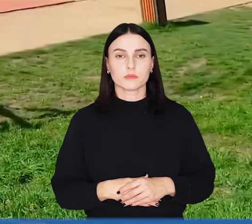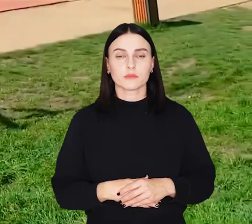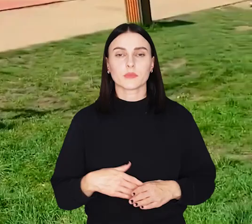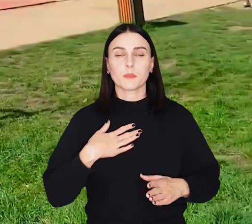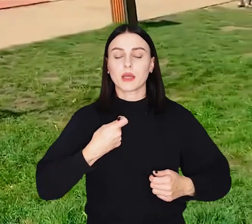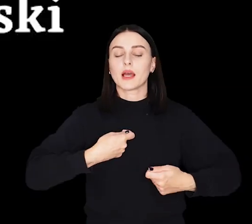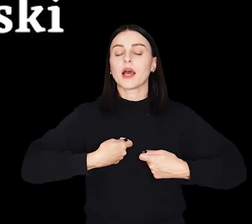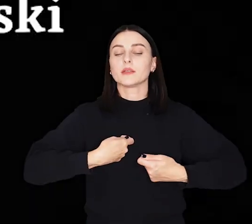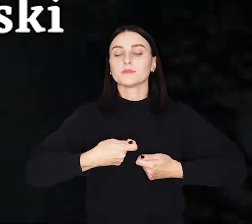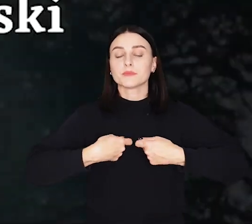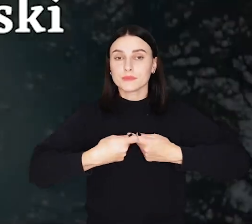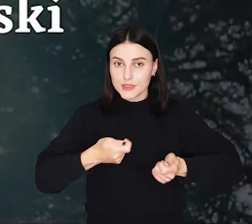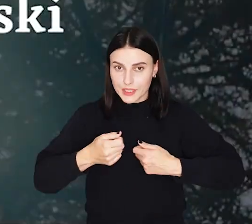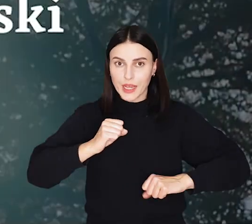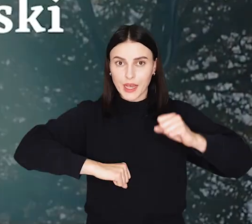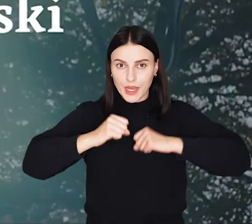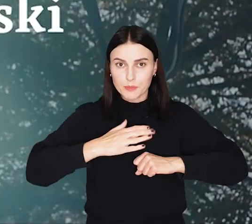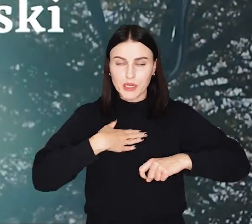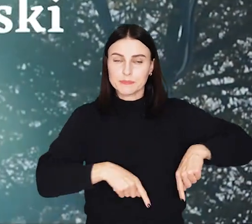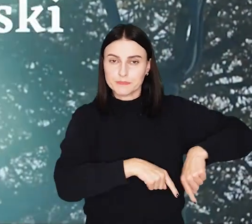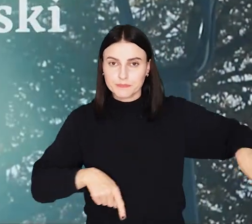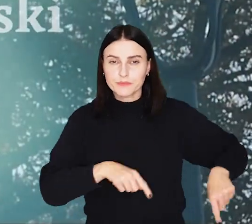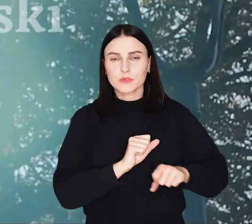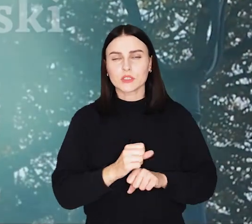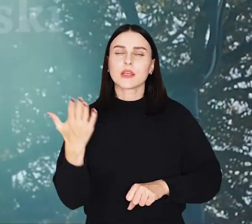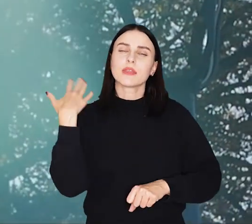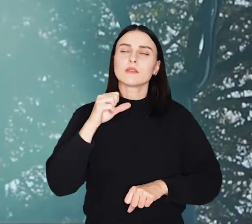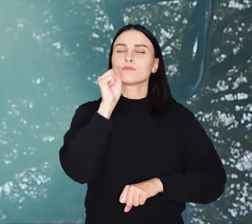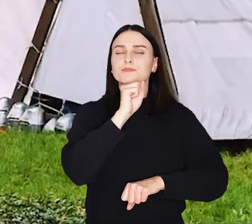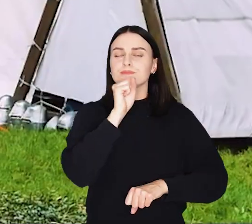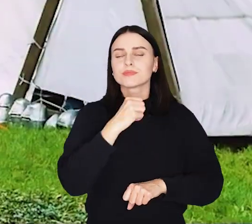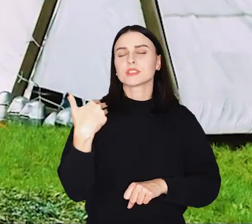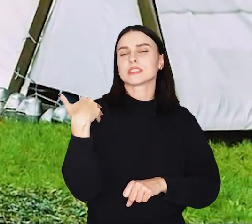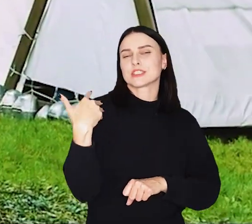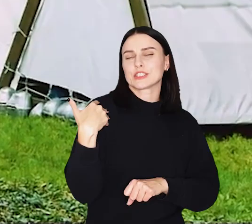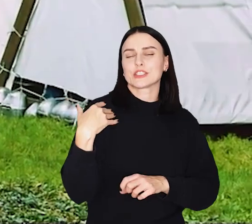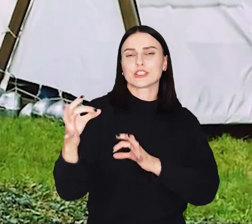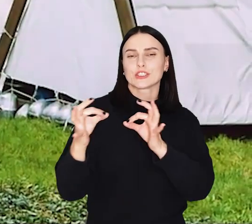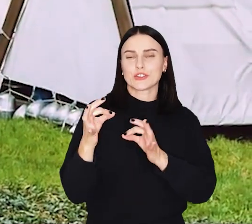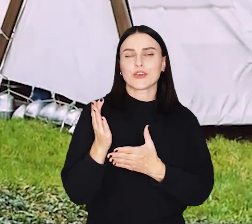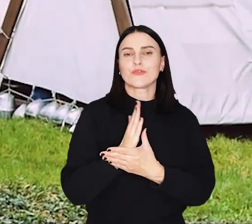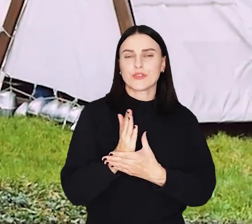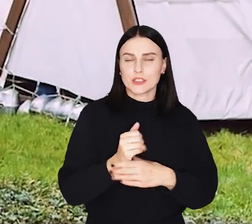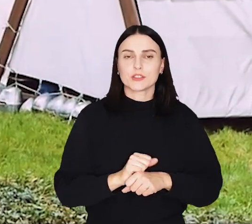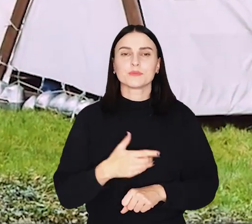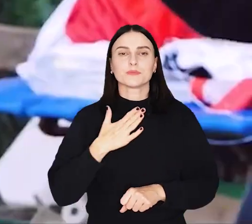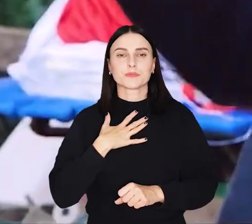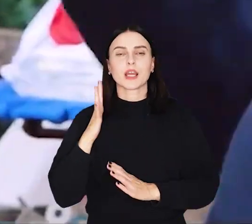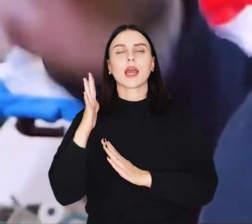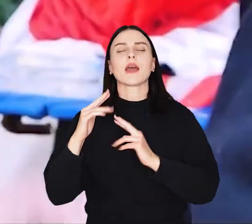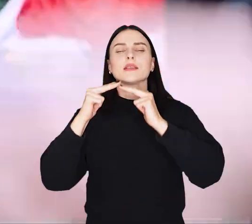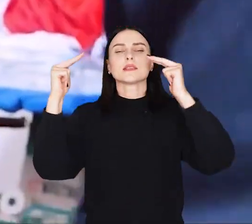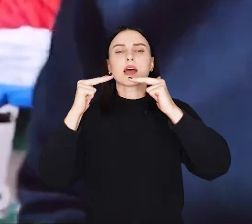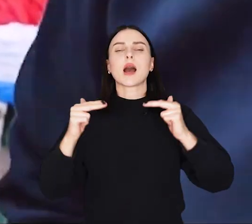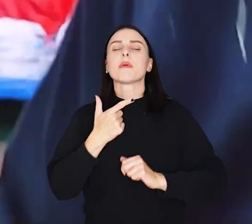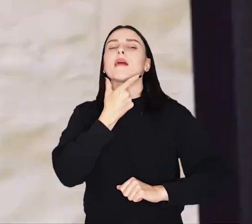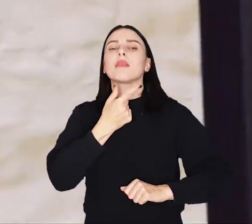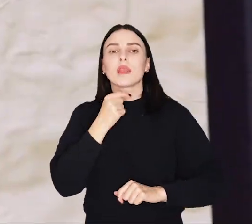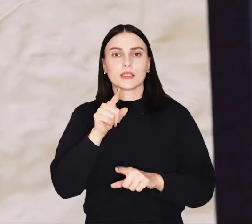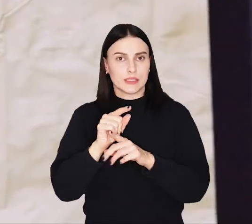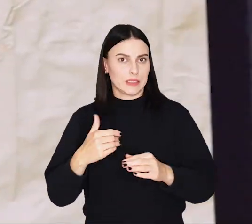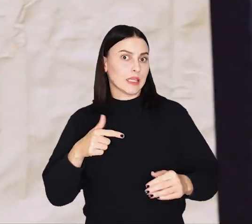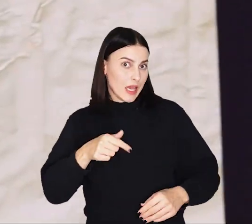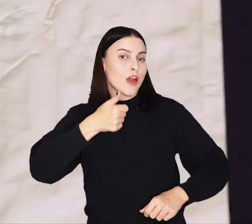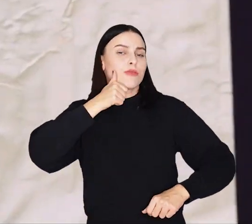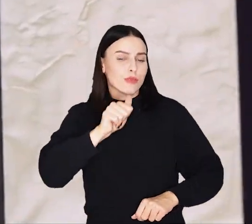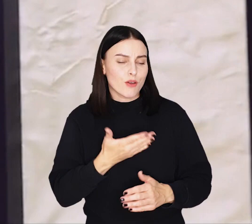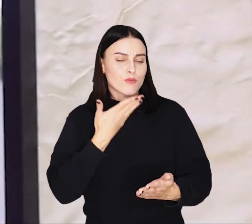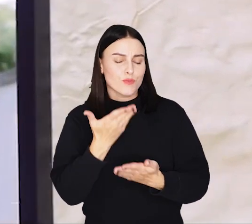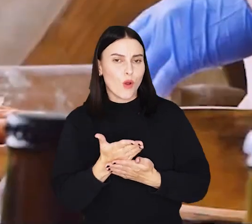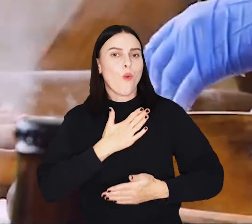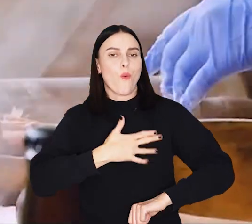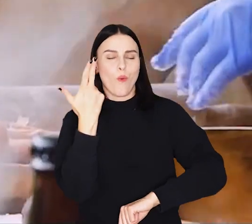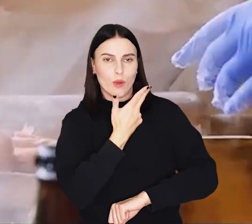Jarmark Jadwiżański – plenerowa impreza w klimacie średniowiecza, odbywająca się w malowniczym otoczeniu Zamku Leśnickiego we Wrocławiu to nasza tegotygodniowa propozycja weekendowa.